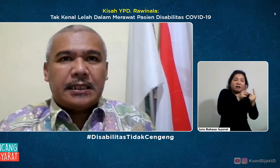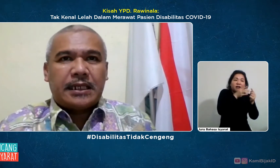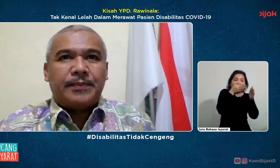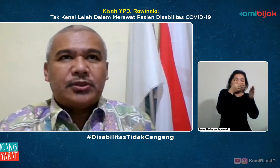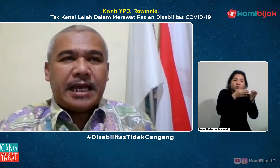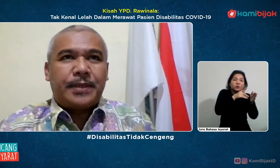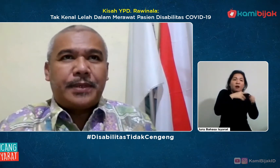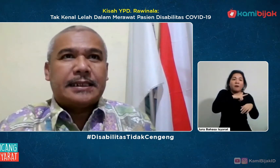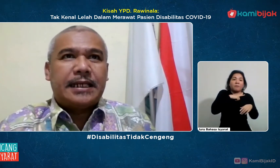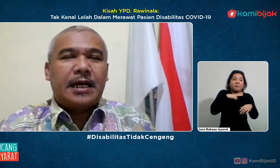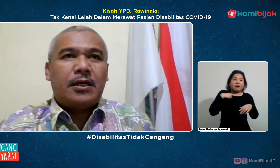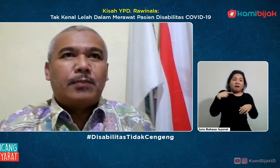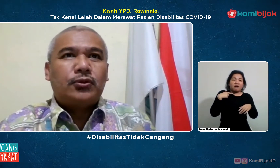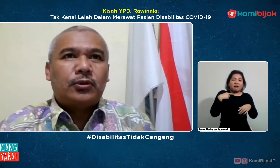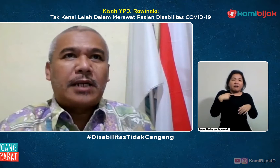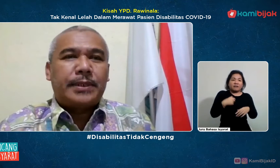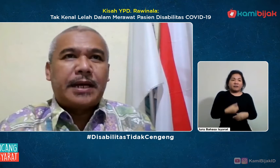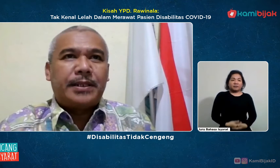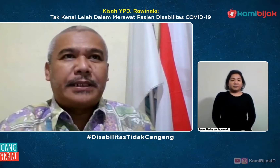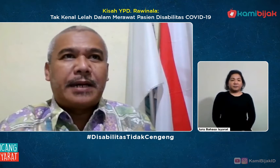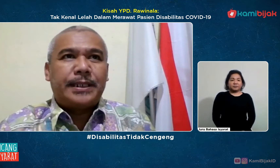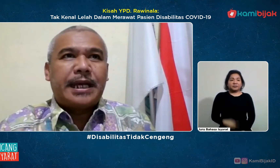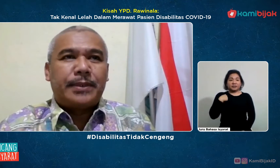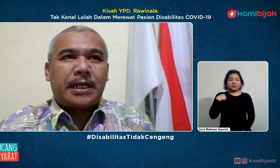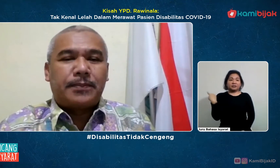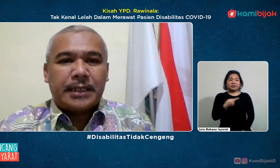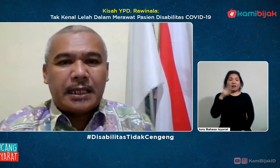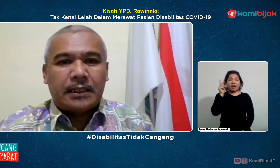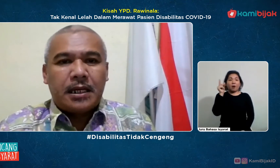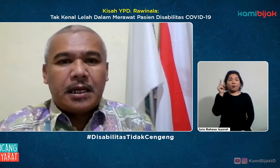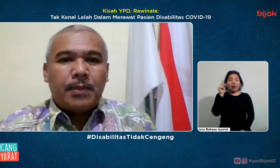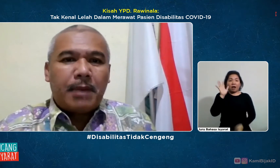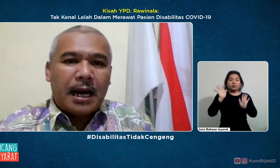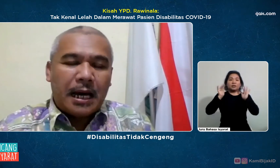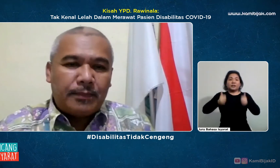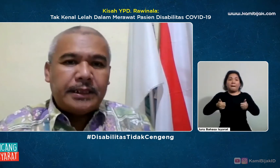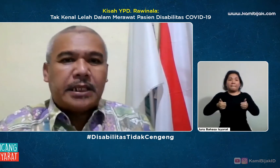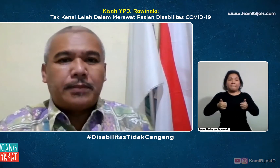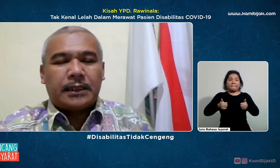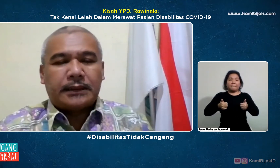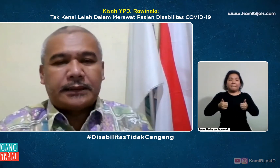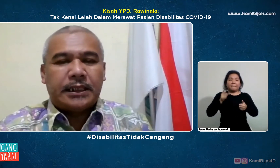kami sudah siap hanya saja membutuhkan pendamping yang benar-benar memahami dan mengerti